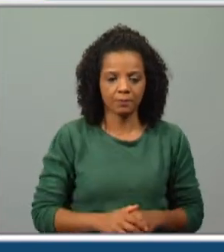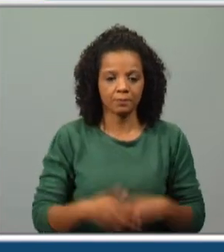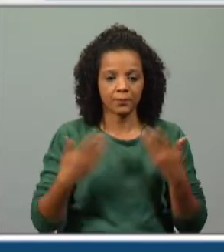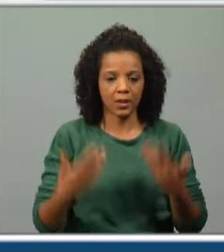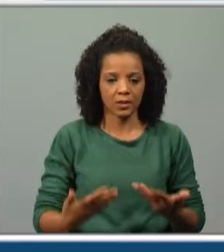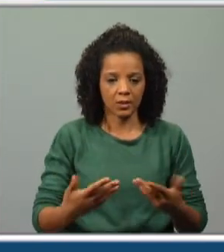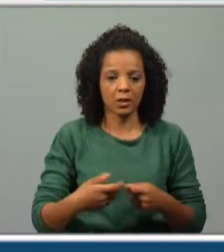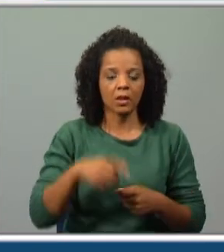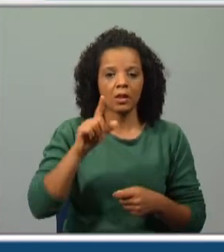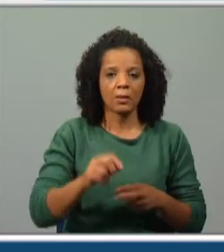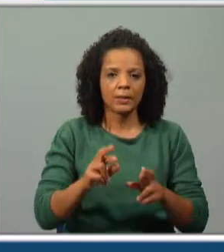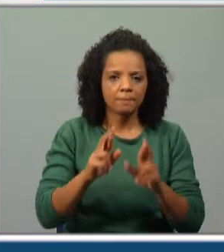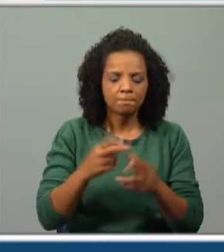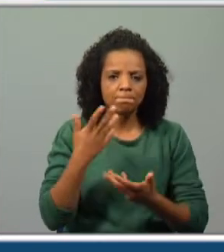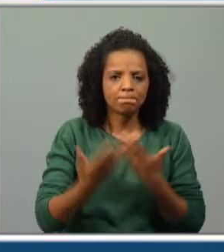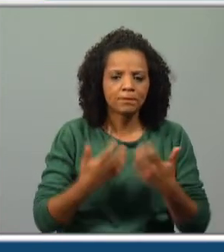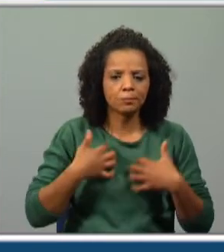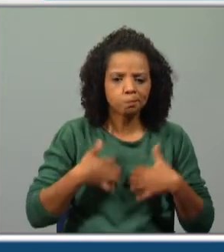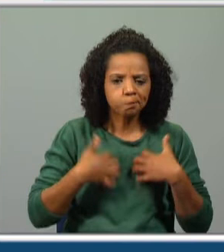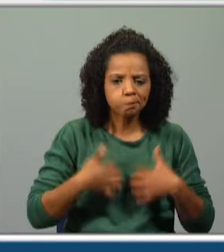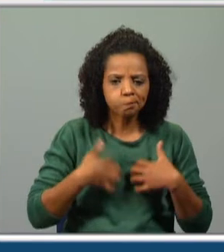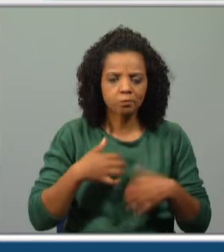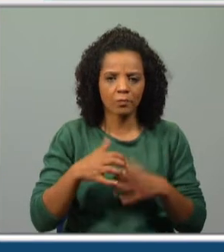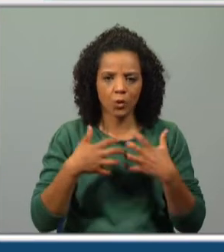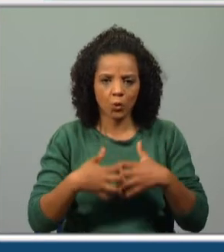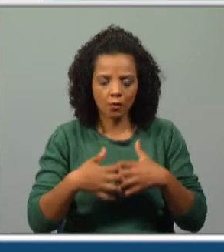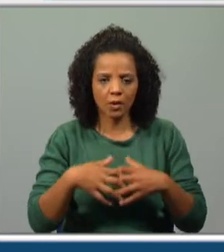prolonga-se também a expectativa dúvida e a curiosidade quanto ao desenho laço 懷疑的期待也延長了以及對弓設計的好奇